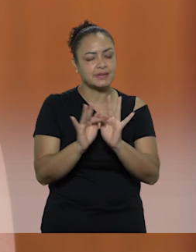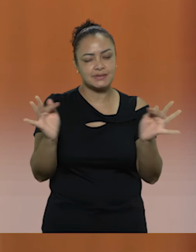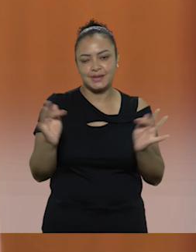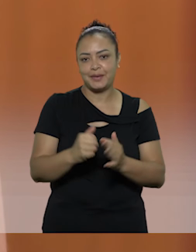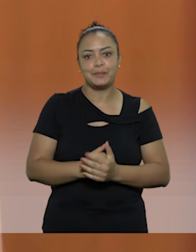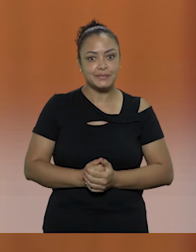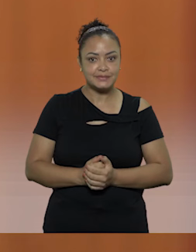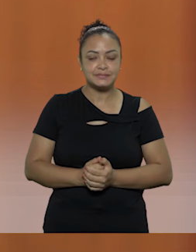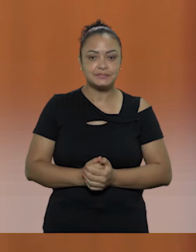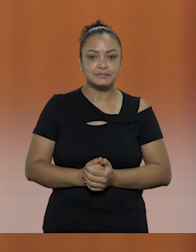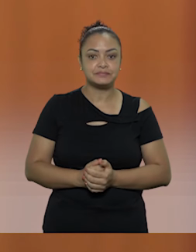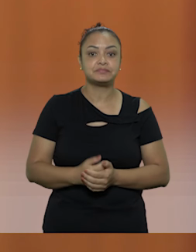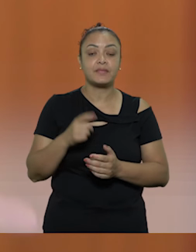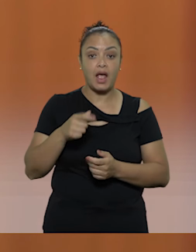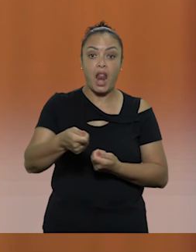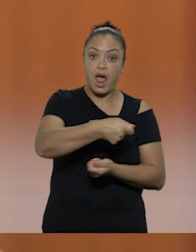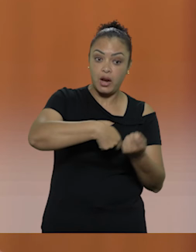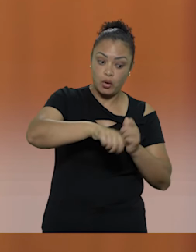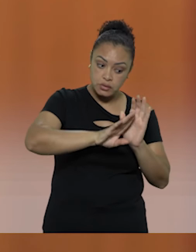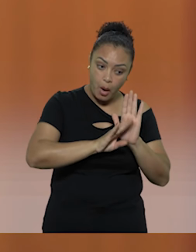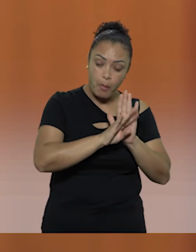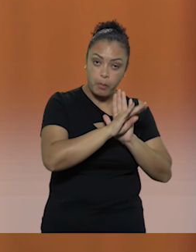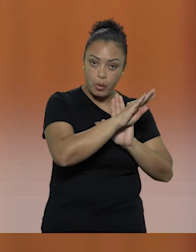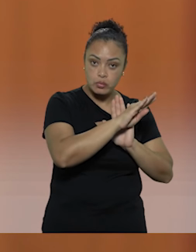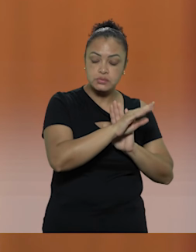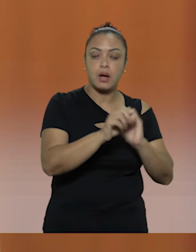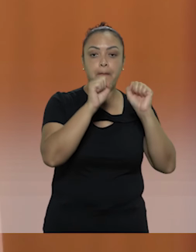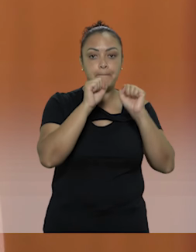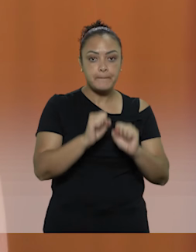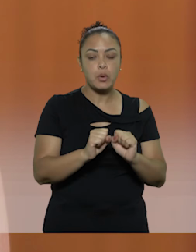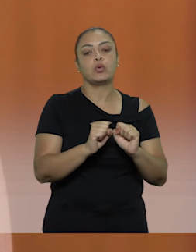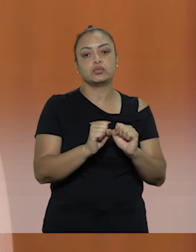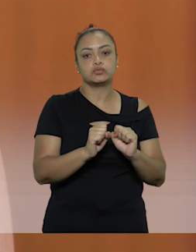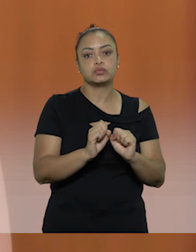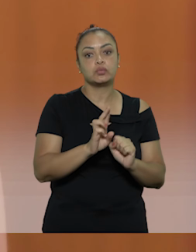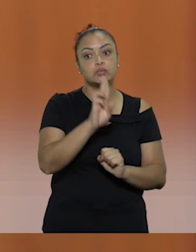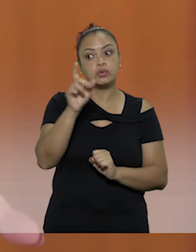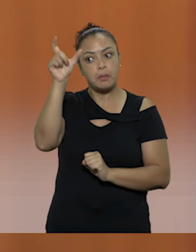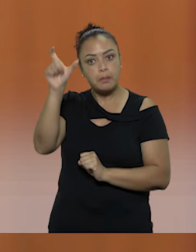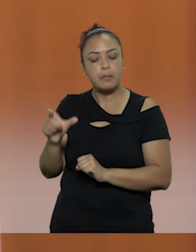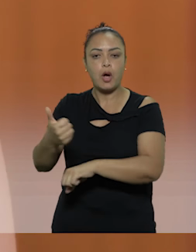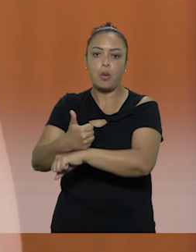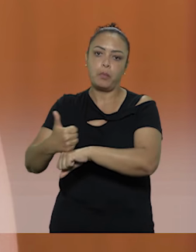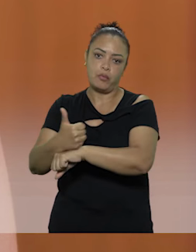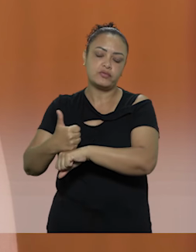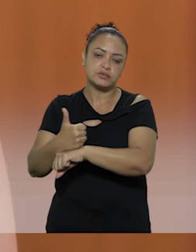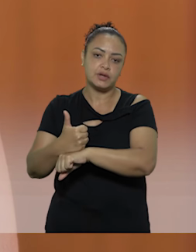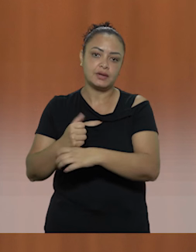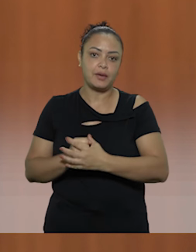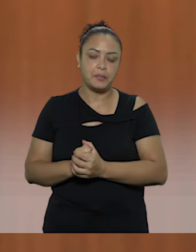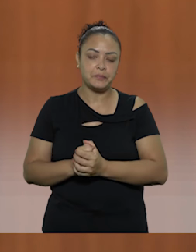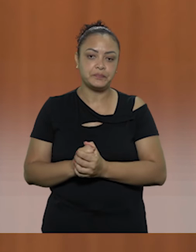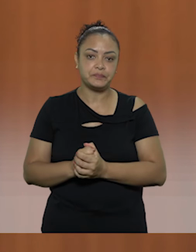Como os ETFs são negociados em bolsa, você pode adquirir por meio de uma corretora, como a Ágora Investimentos.